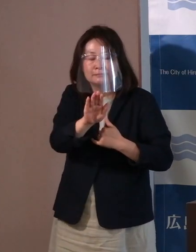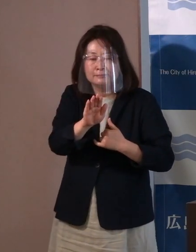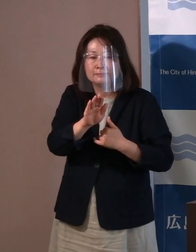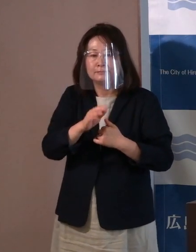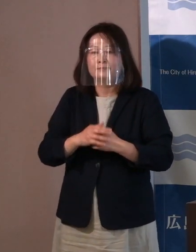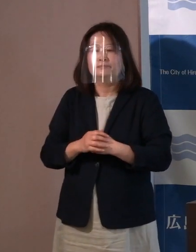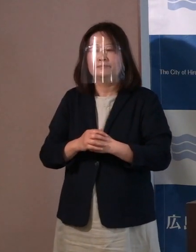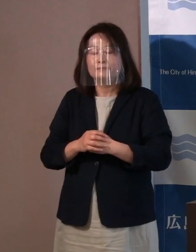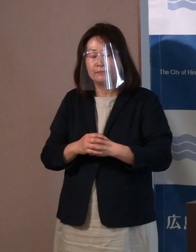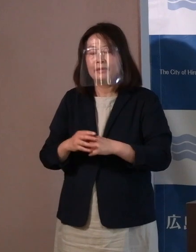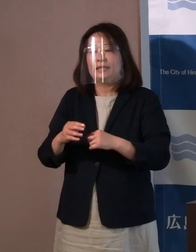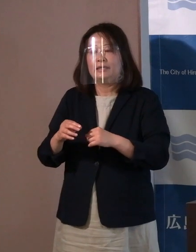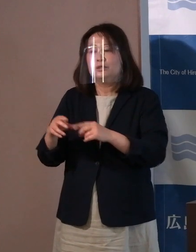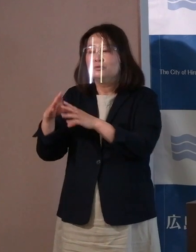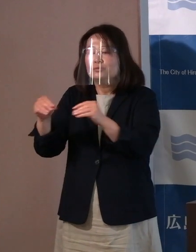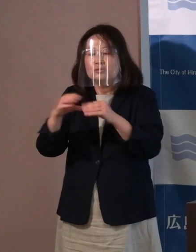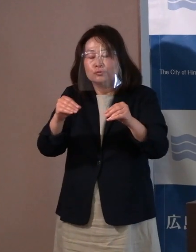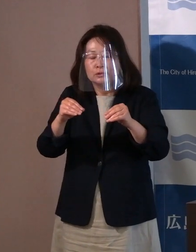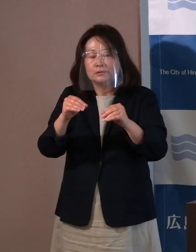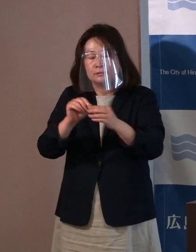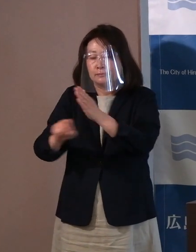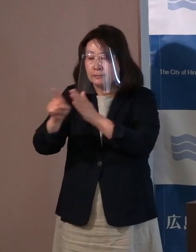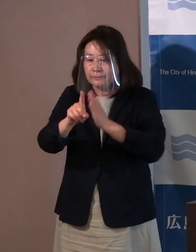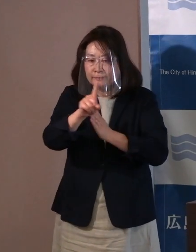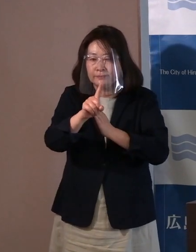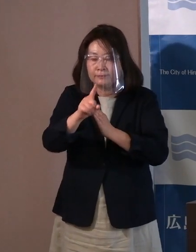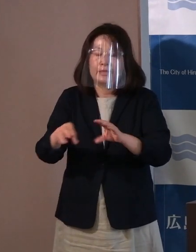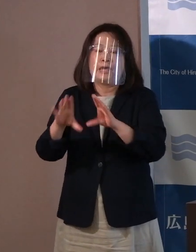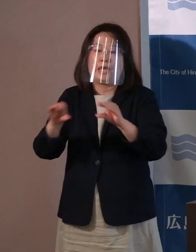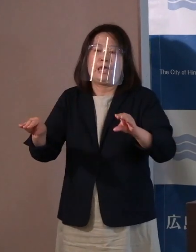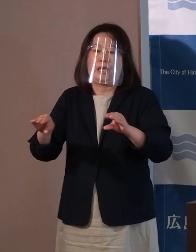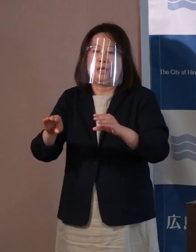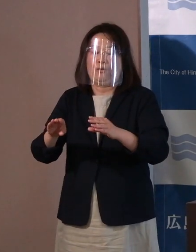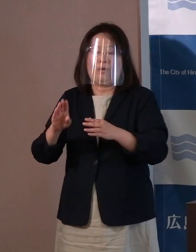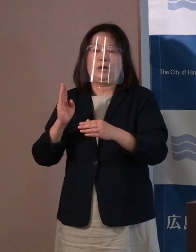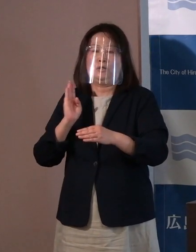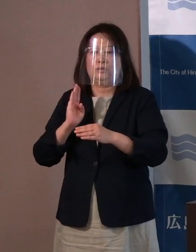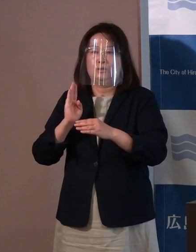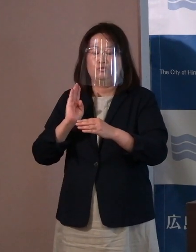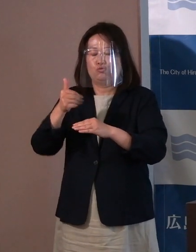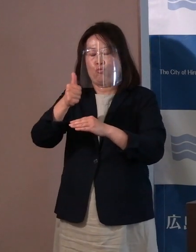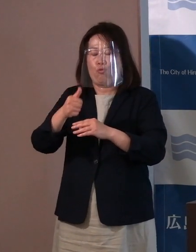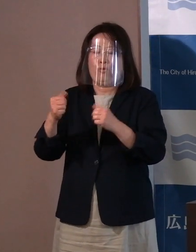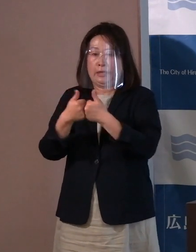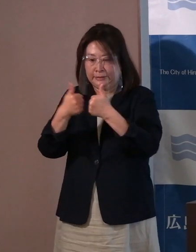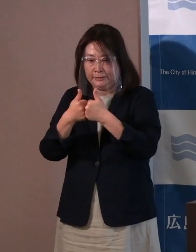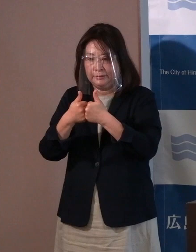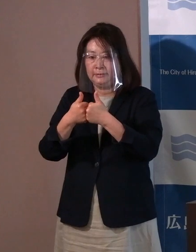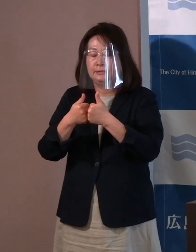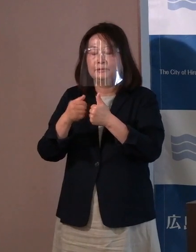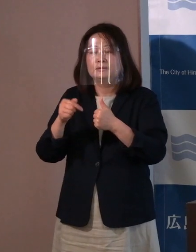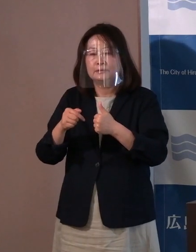各国の要人､ そして平和首長会議加盟都市や 各国の国連常駐代表などに